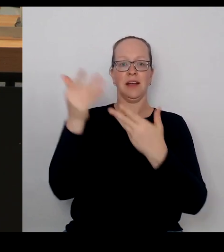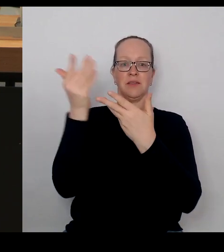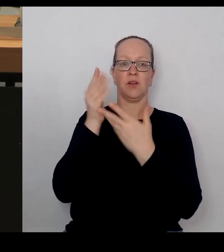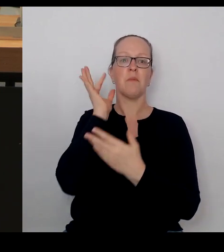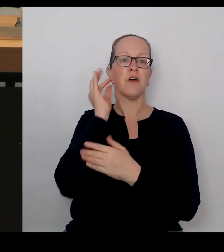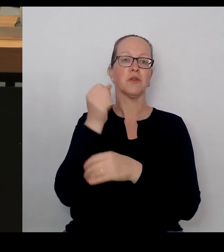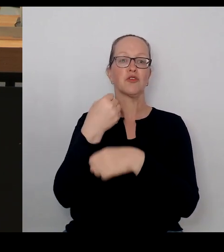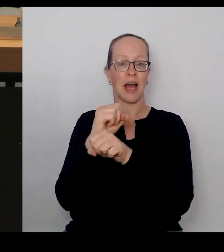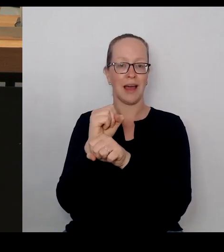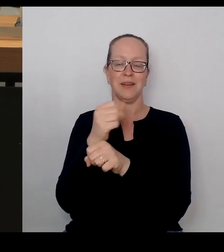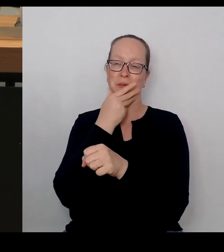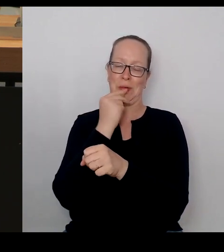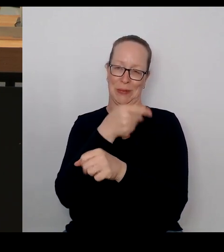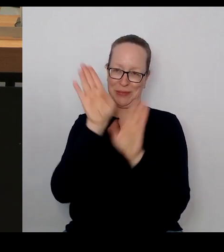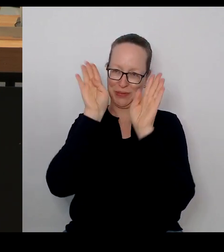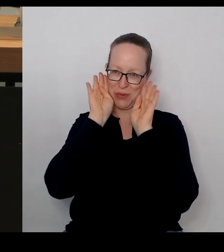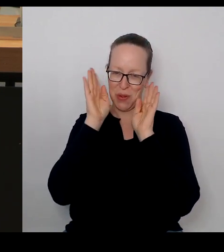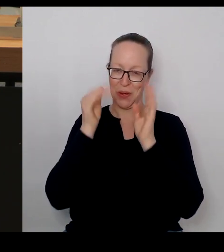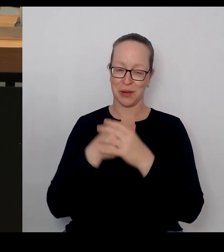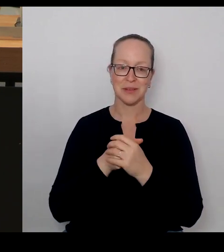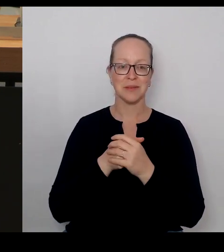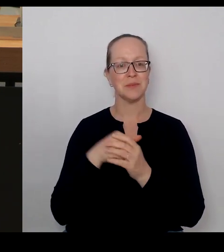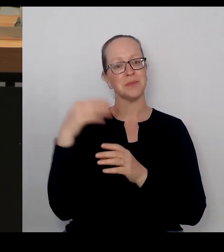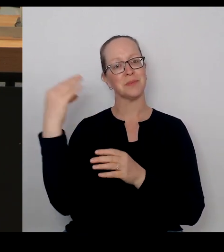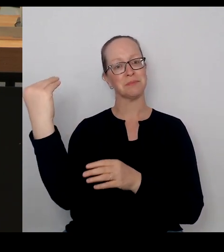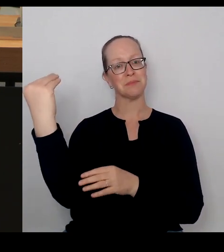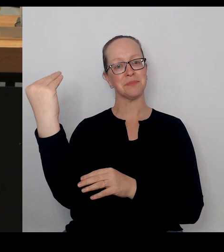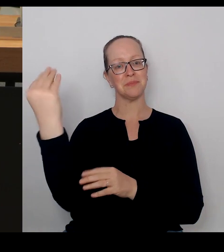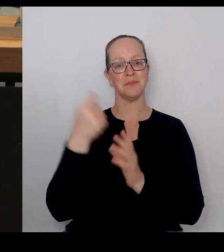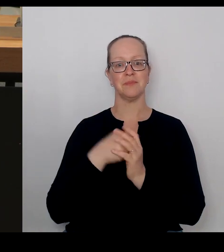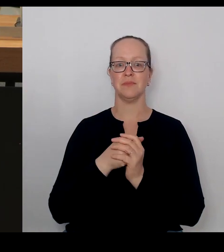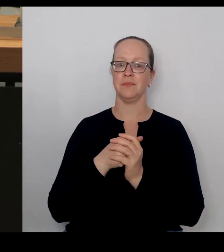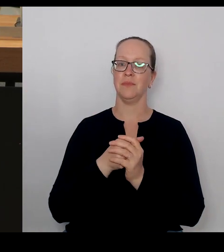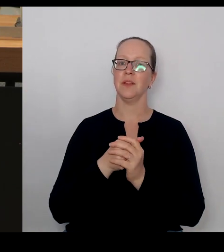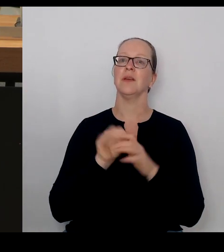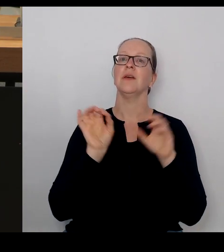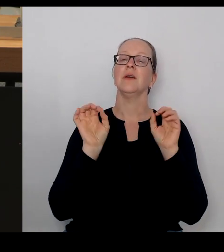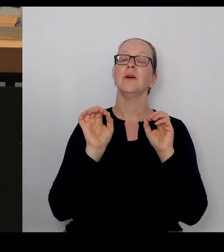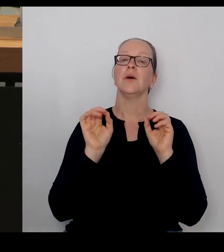Ich habe es ja dann auch richtig dargestellt, Herr Melzer, dass Frau Schreiner jetzt auch anwesend